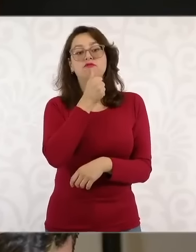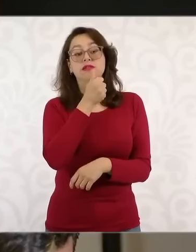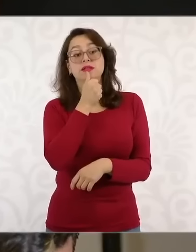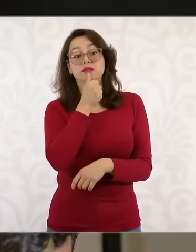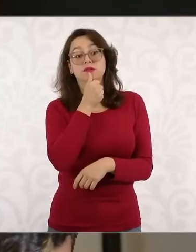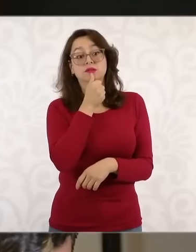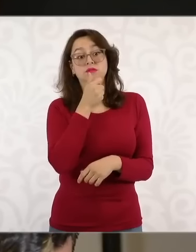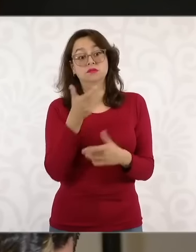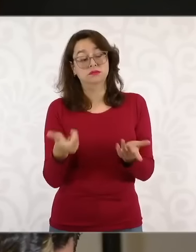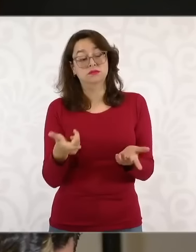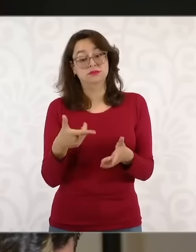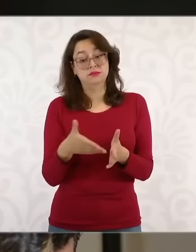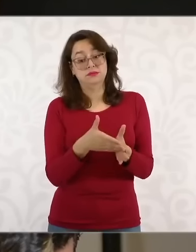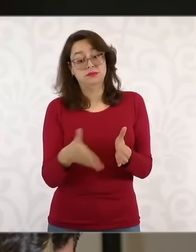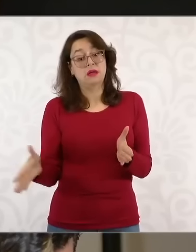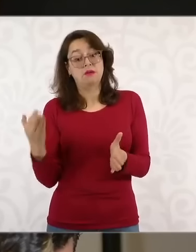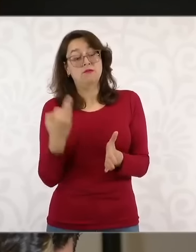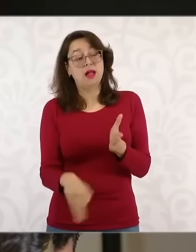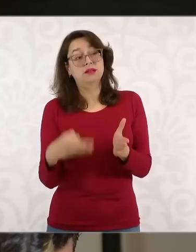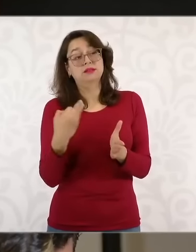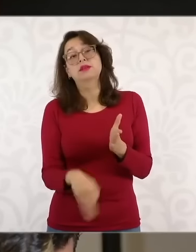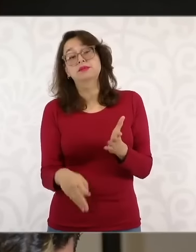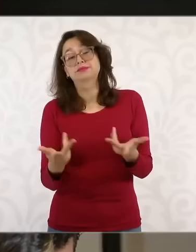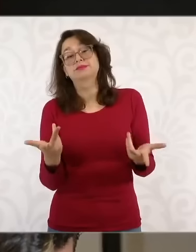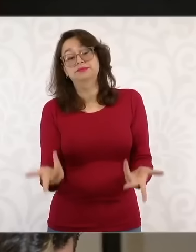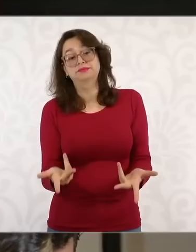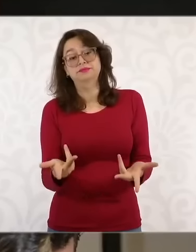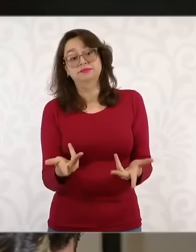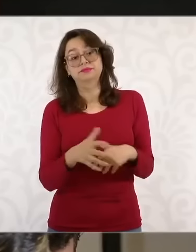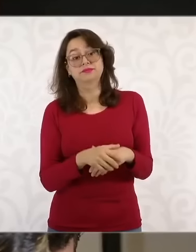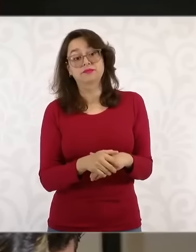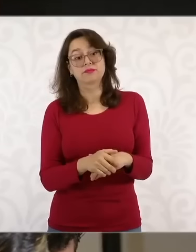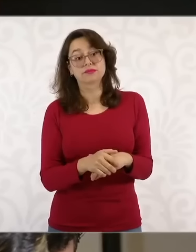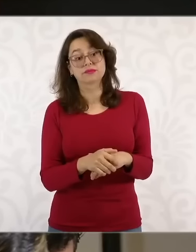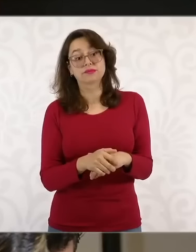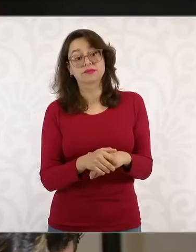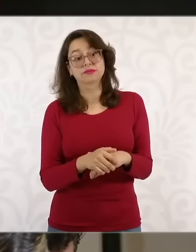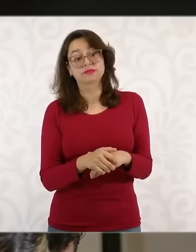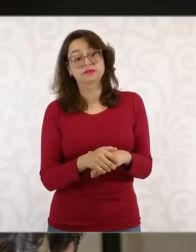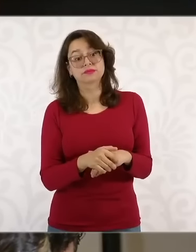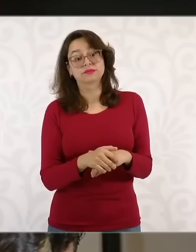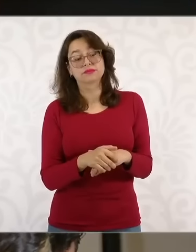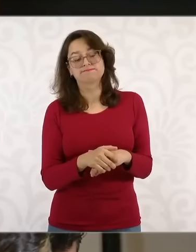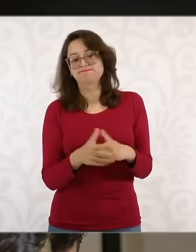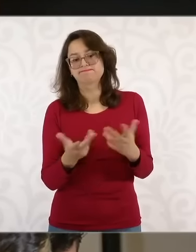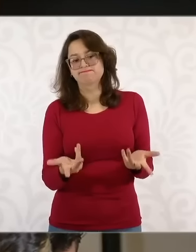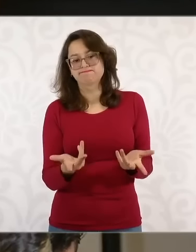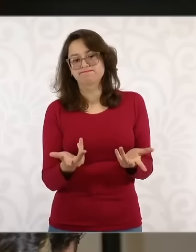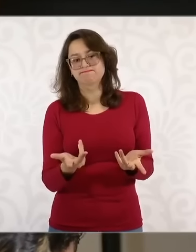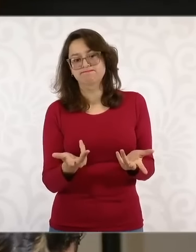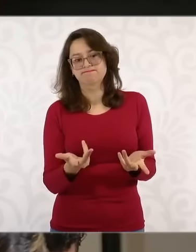que están ahí eh atorados todavía. Entonces, eh preguntarles qué si esta capacidad que está